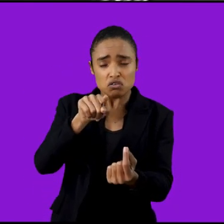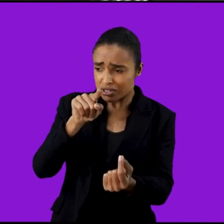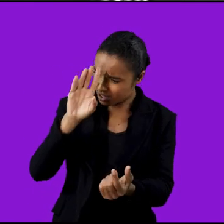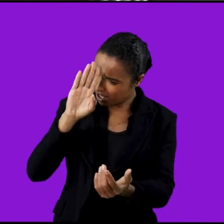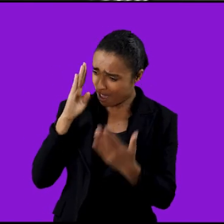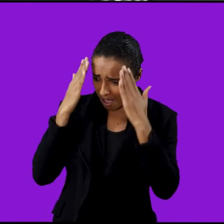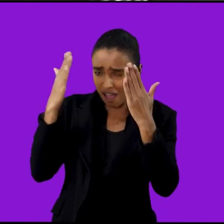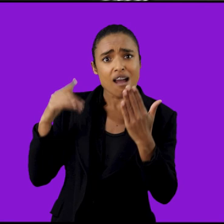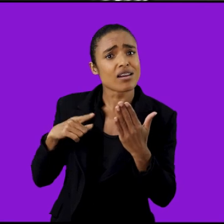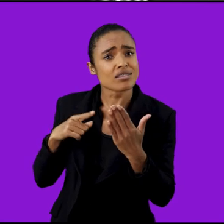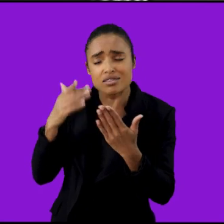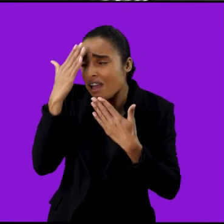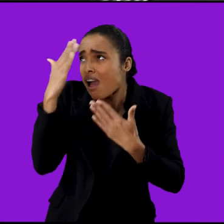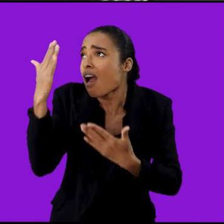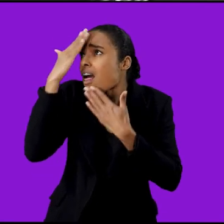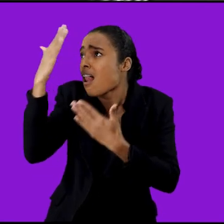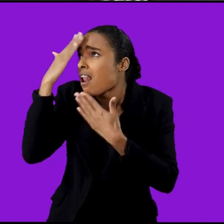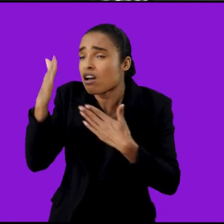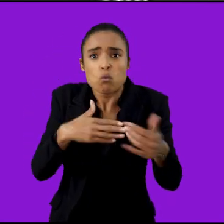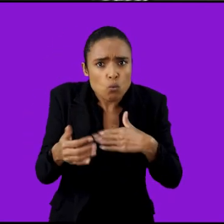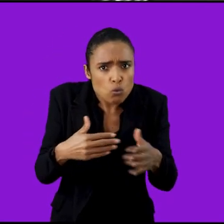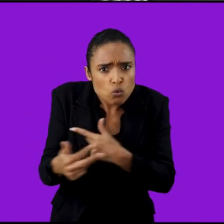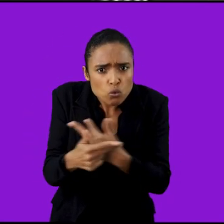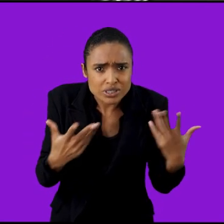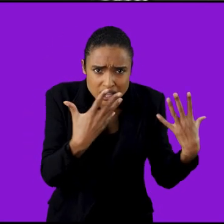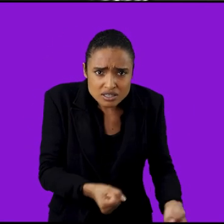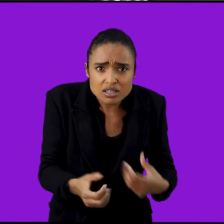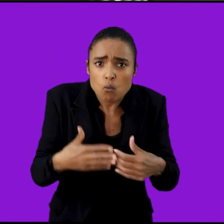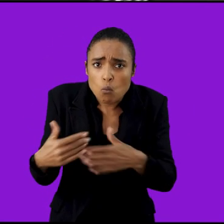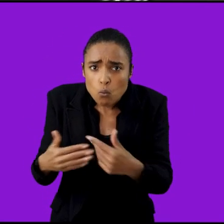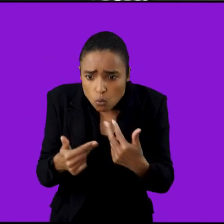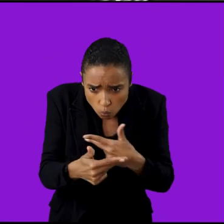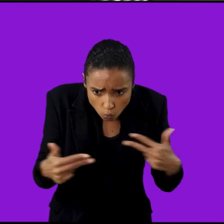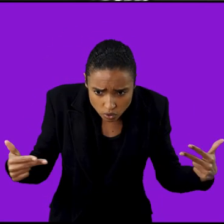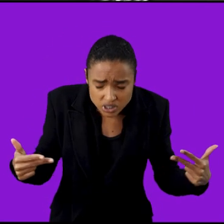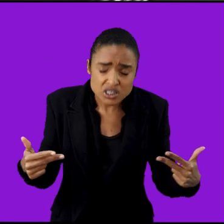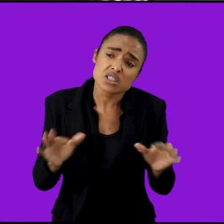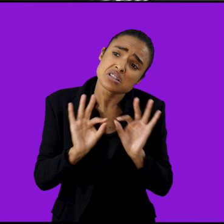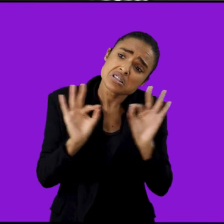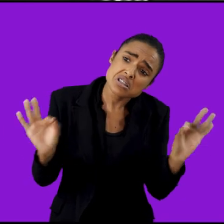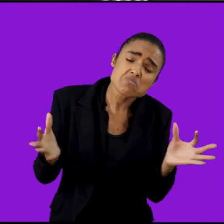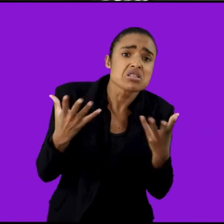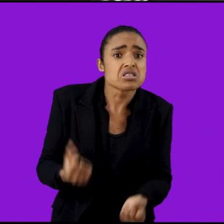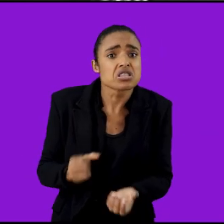“Pô, a gente sabe quanto vale o dinheiro”. É, e uma convicção de que: “Meu, cês vão agradecer por qualquer coisa”. Não, não vamos mais agradecer. Acabou